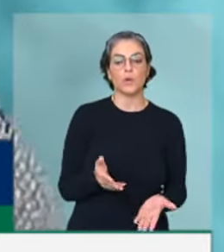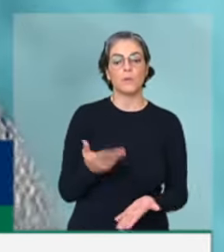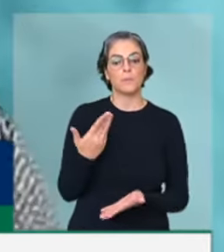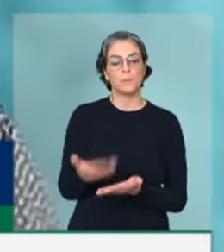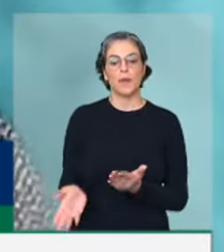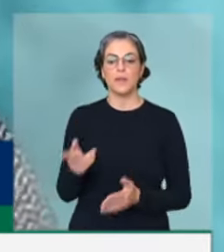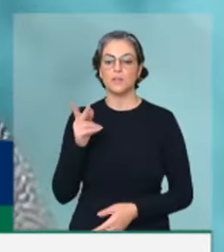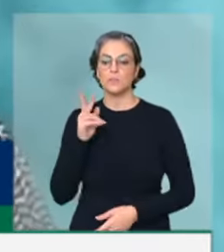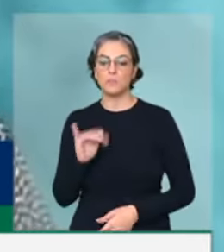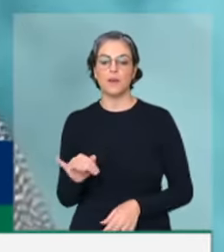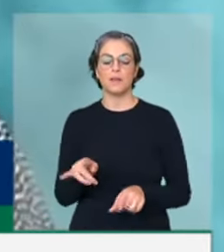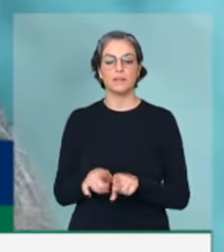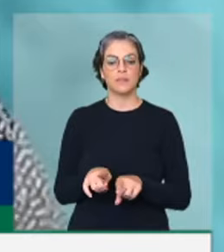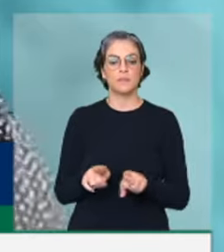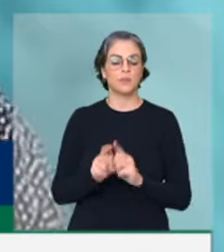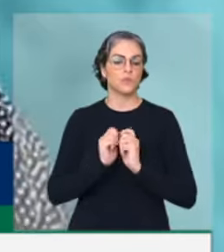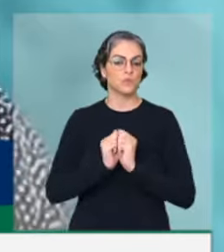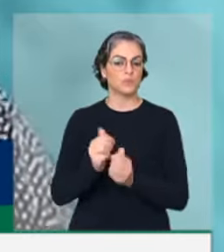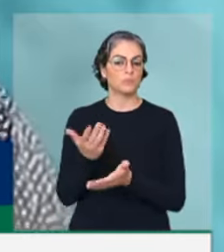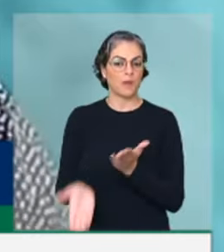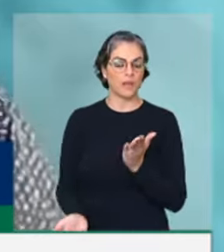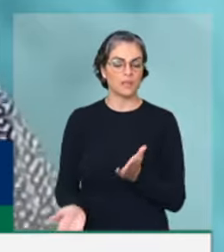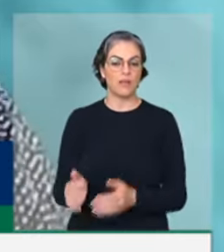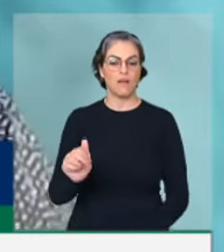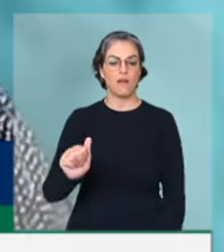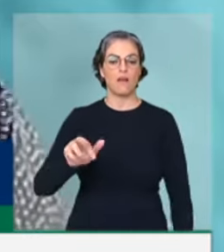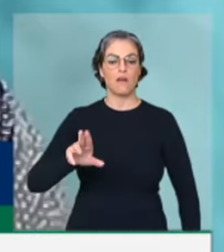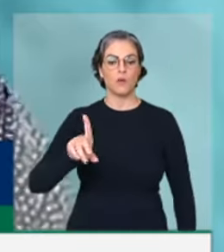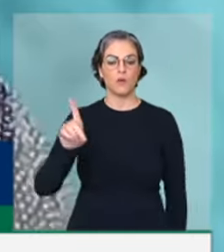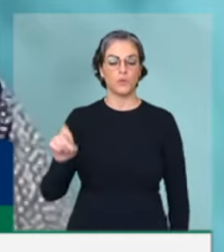COMPANHEIRO. AROLDO É PARA NÓS MUITO MAIS DO QUE UM DIRIGENTE QUE SE VAI É UM PAI NA POLÍTICA, É ALGUÉM QUE